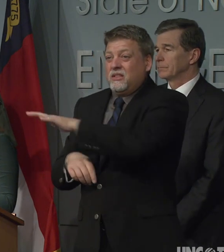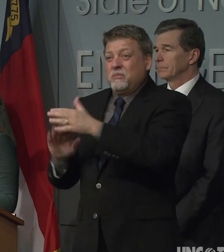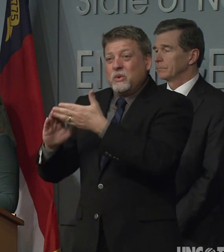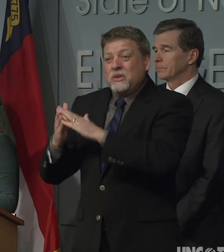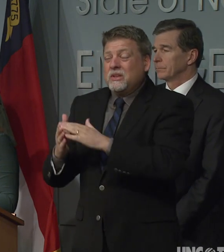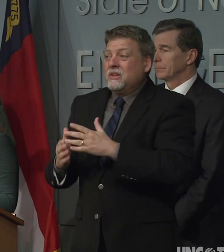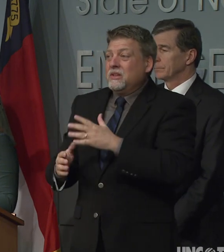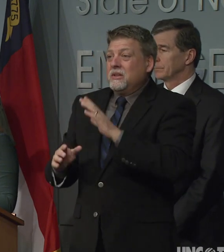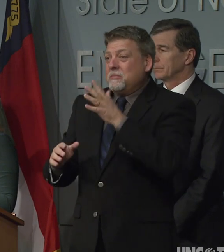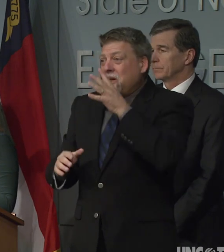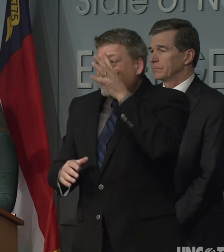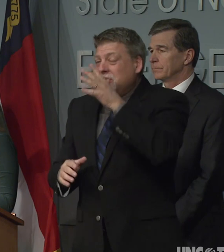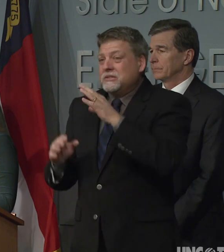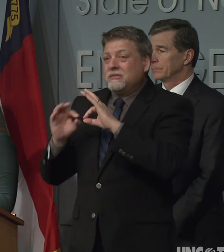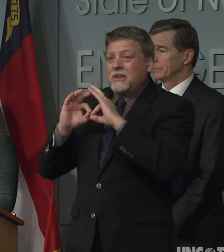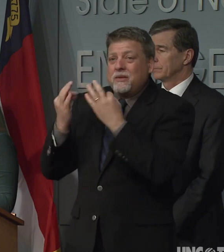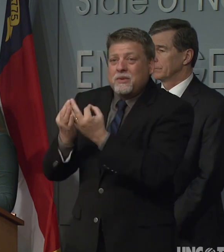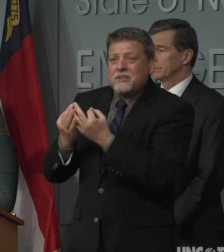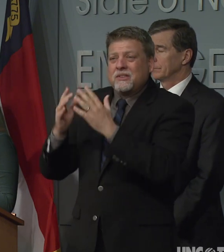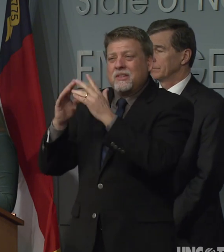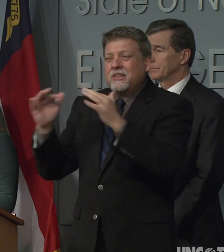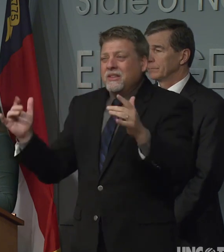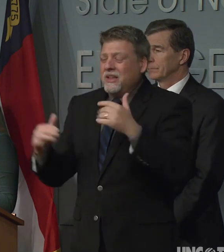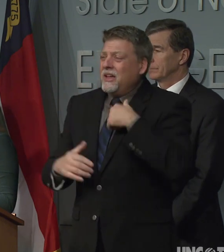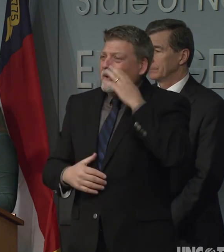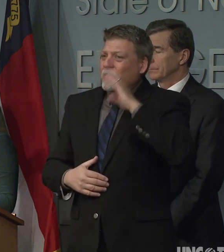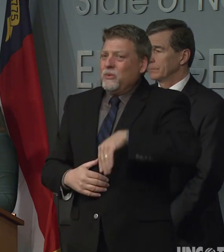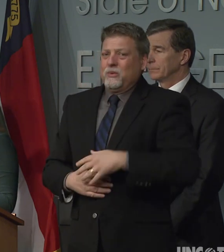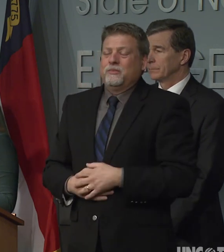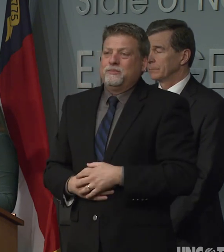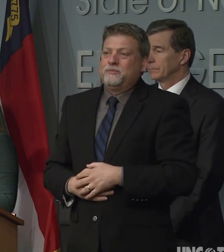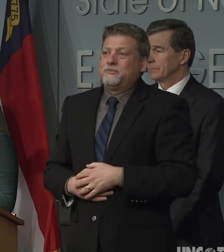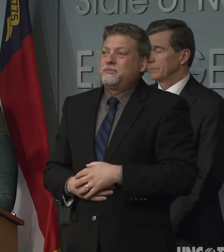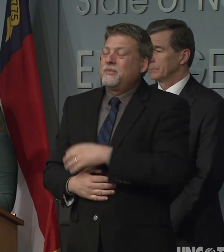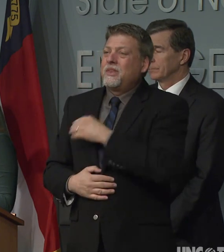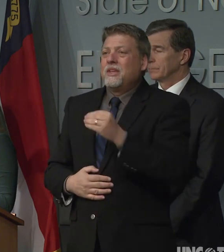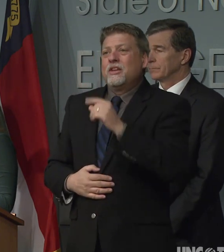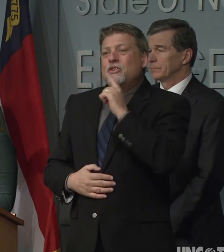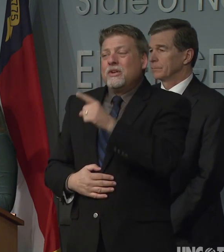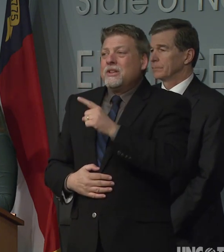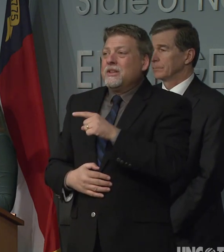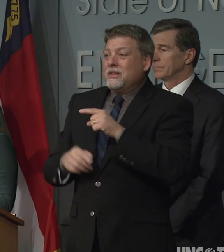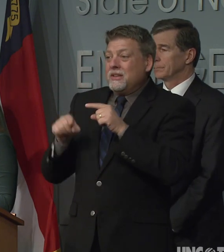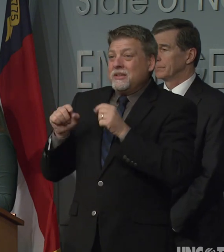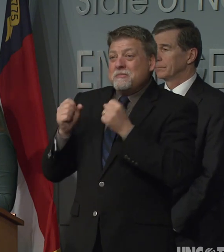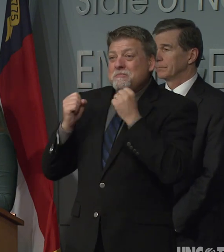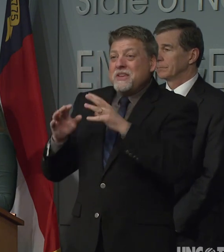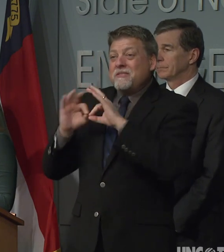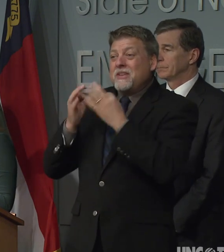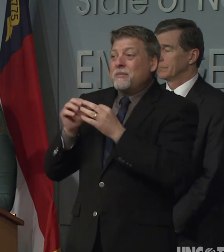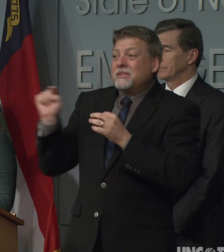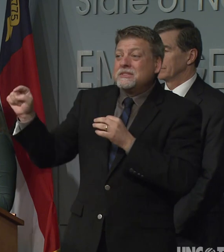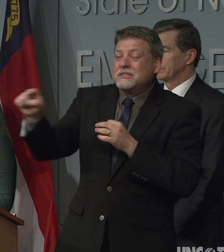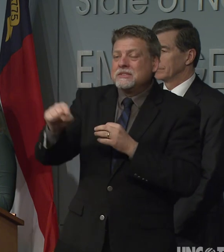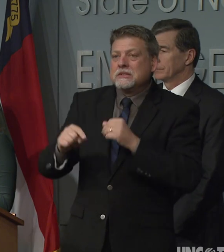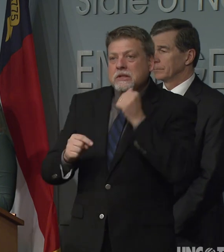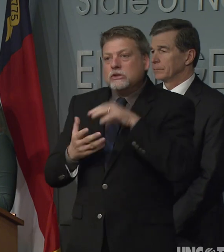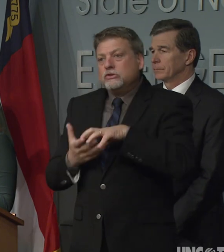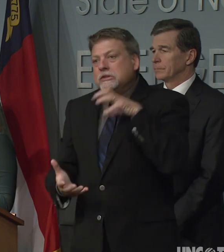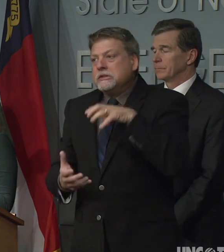las familias y las comunidades que van más alla de este virus con frecuencia los que tienen menos recursos son los que